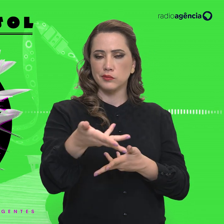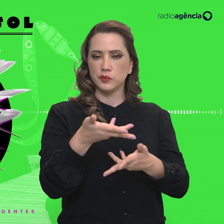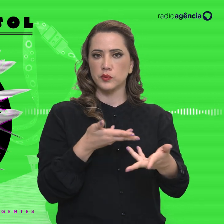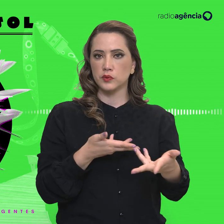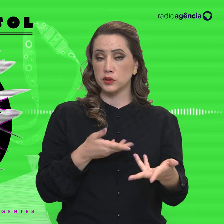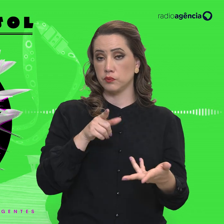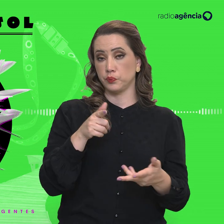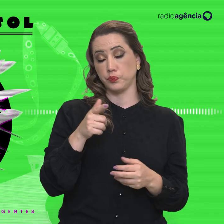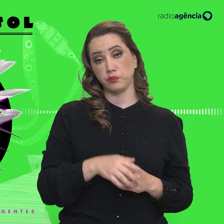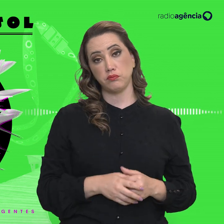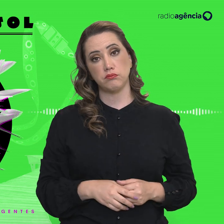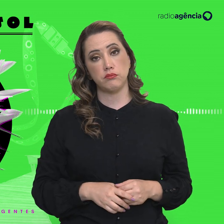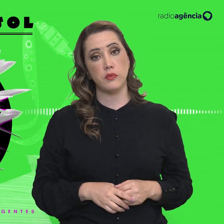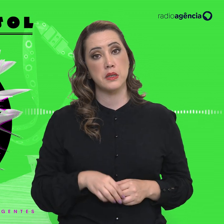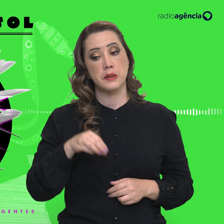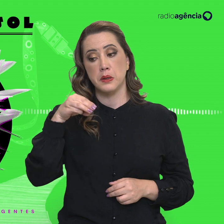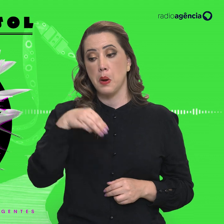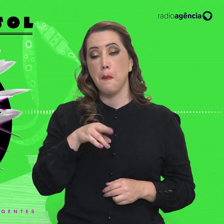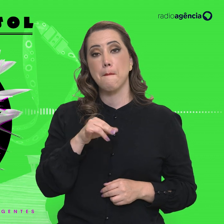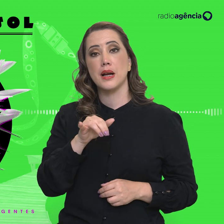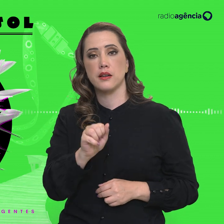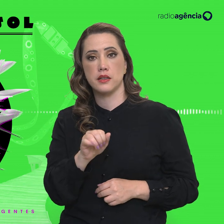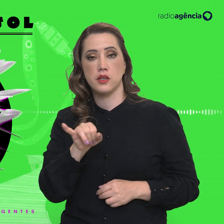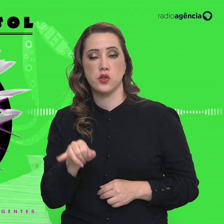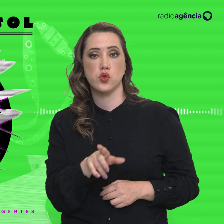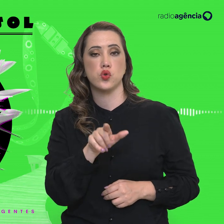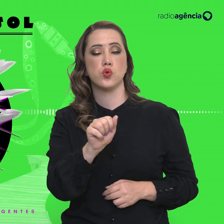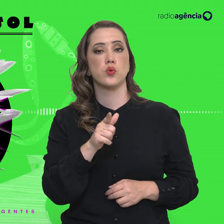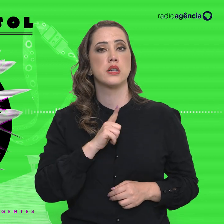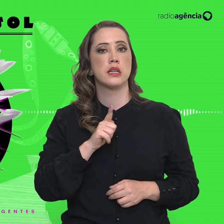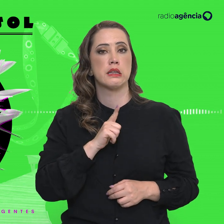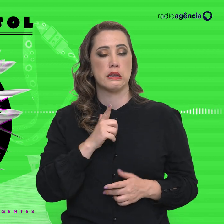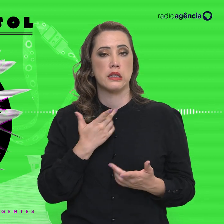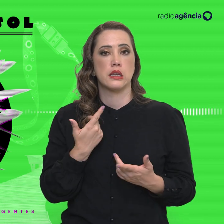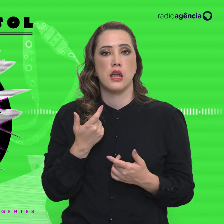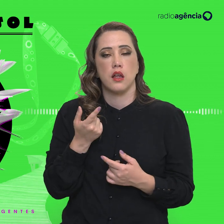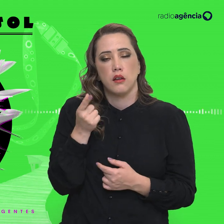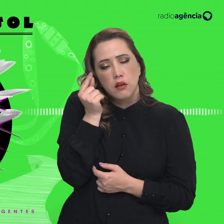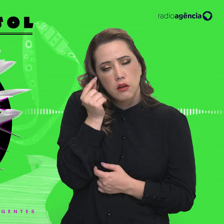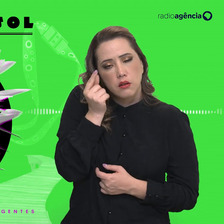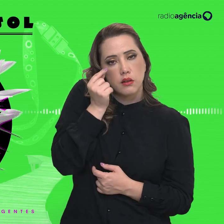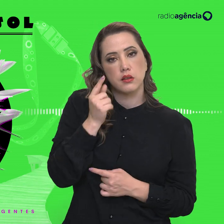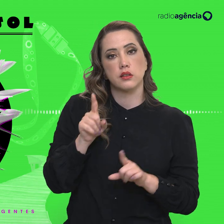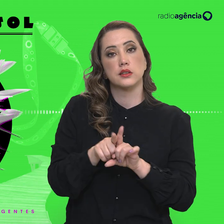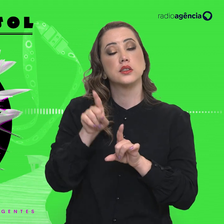[Patrícia] A Maria Júlia tem Síndrome de Ehlers-Danlos e um diagnóstico amplo de neurodivergências: